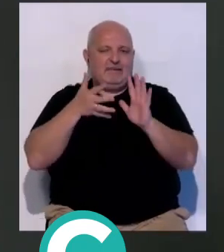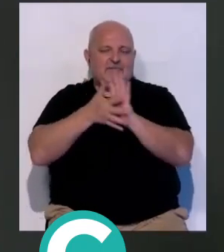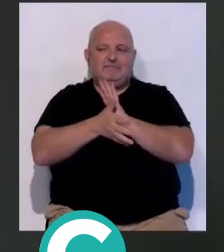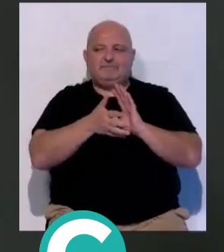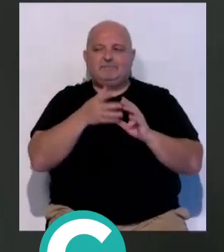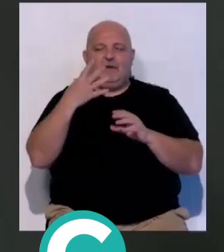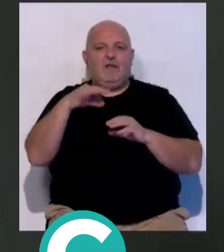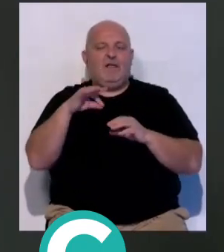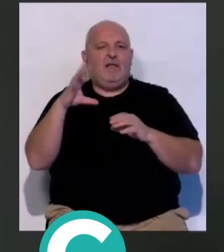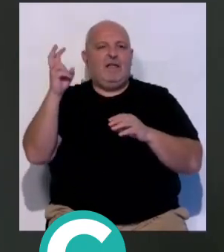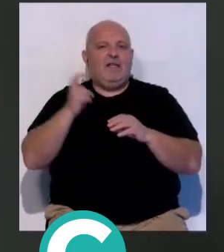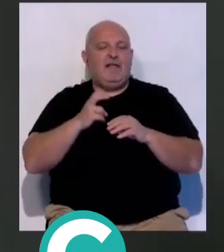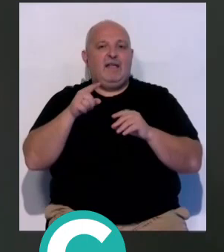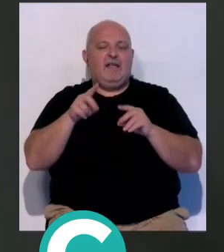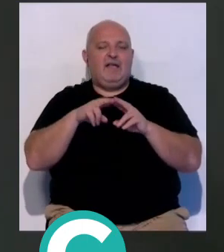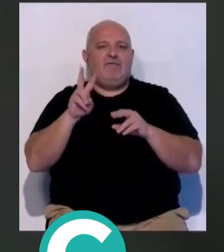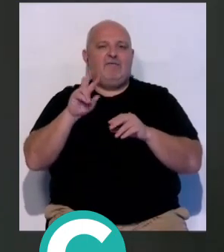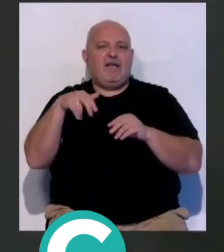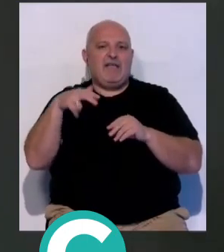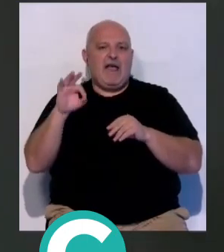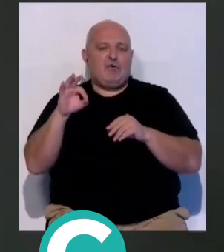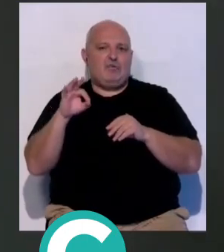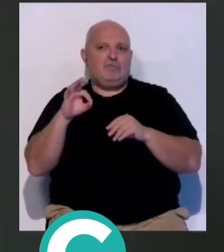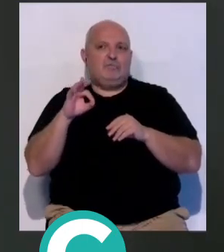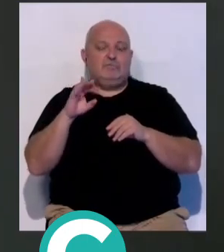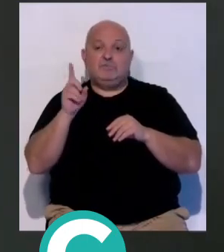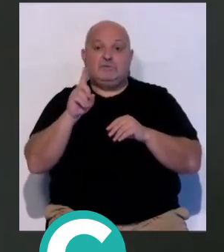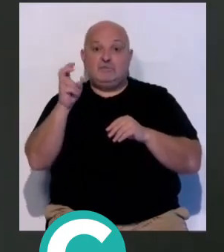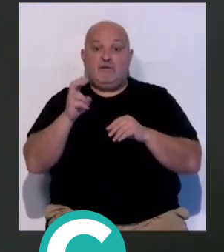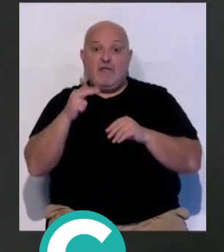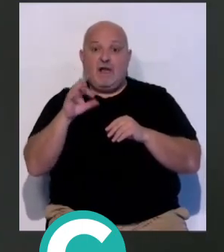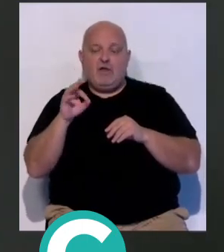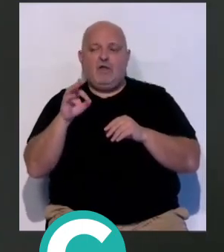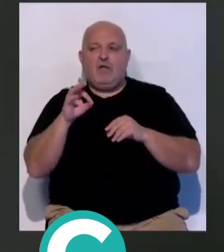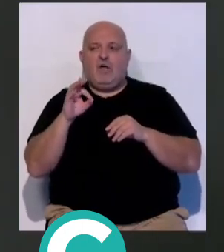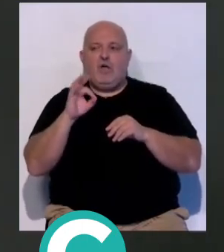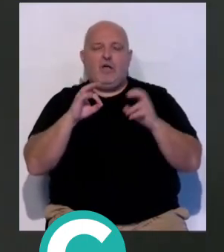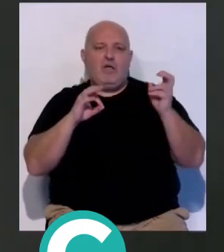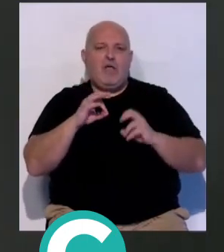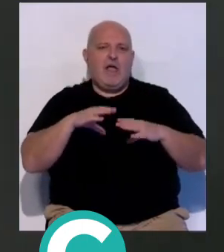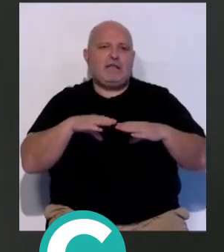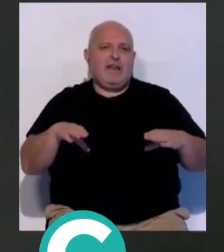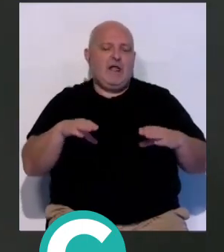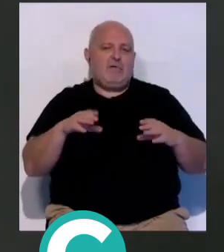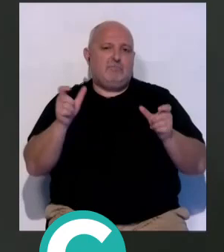Es que este es Vallecano pero no sé si le viene Vallecano o le viene de argentino porque él estuvo